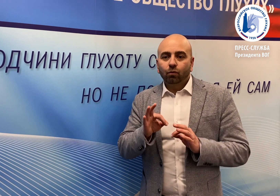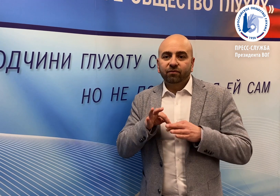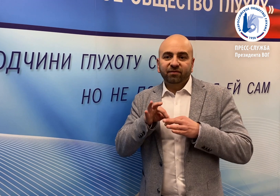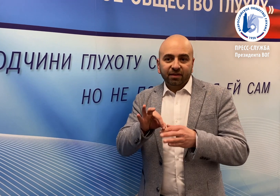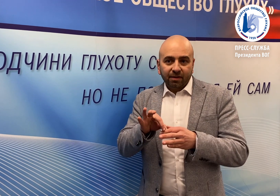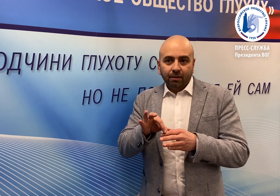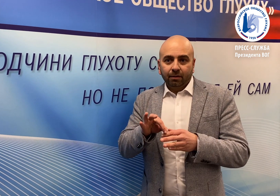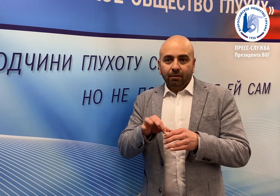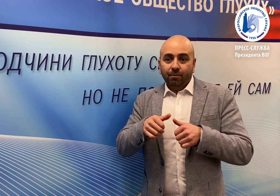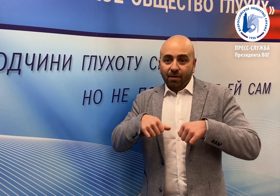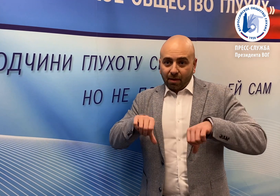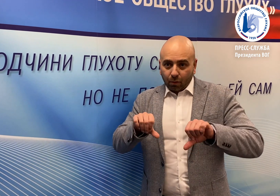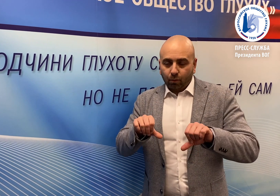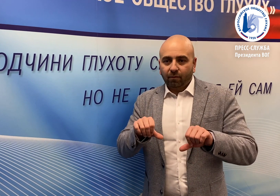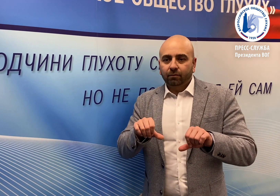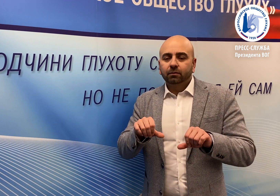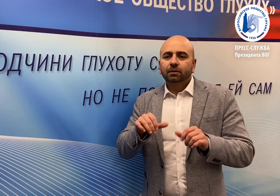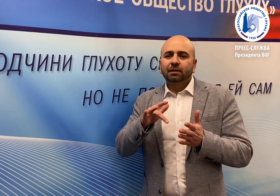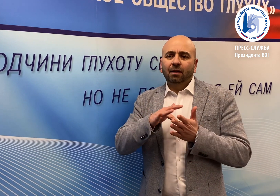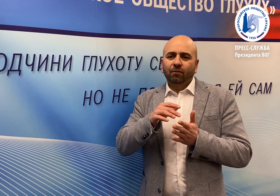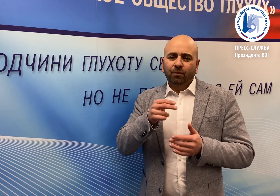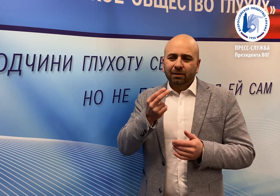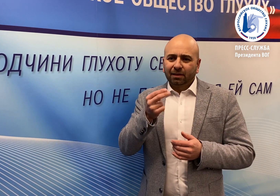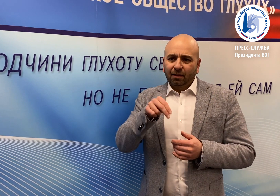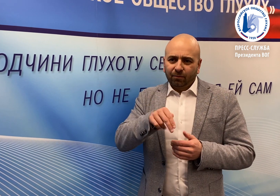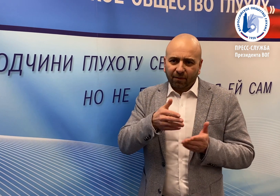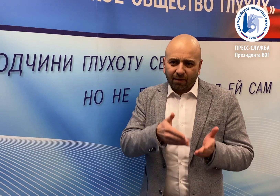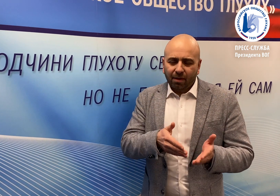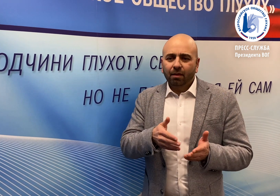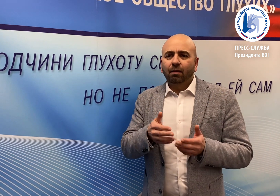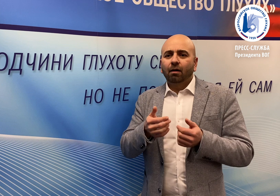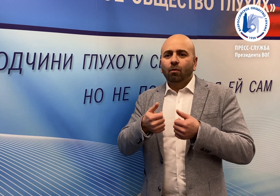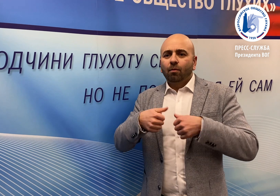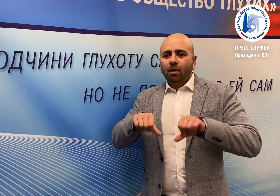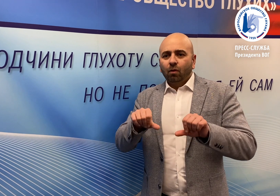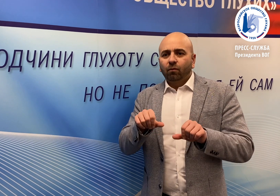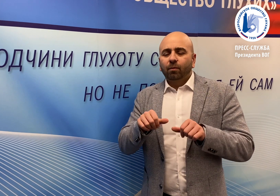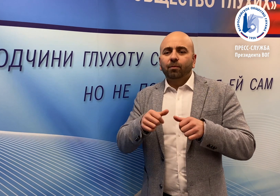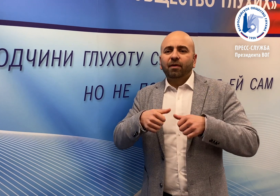о проведении пленумов Центрального правления ВОГ,